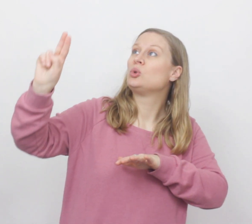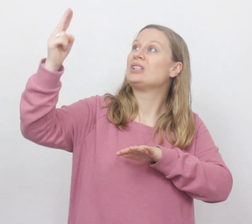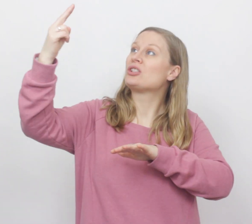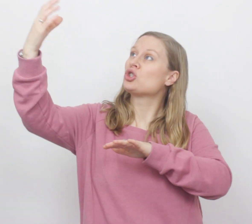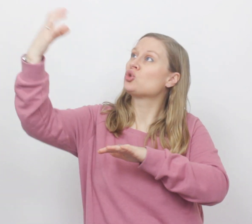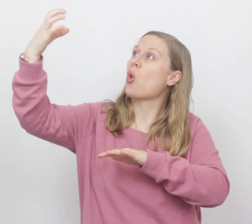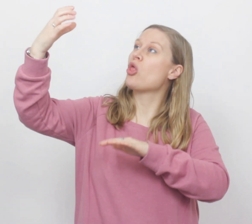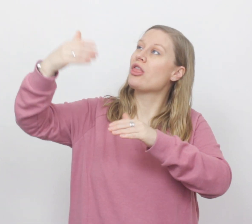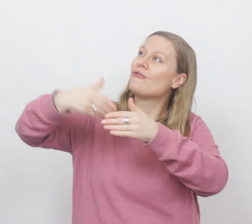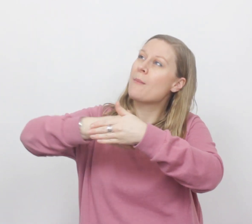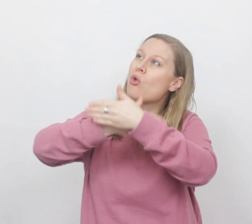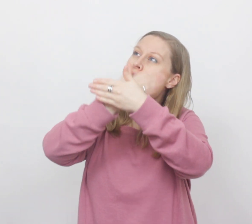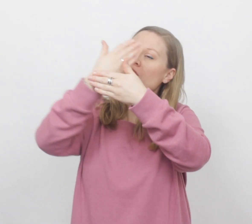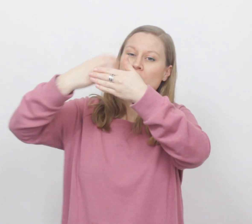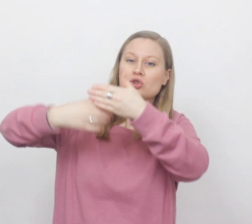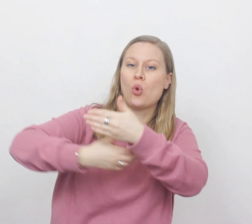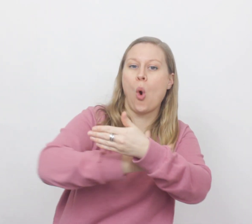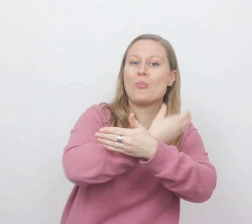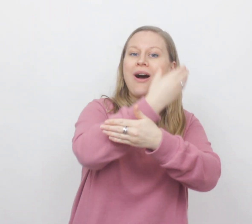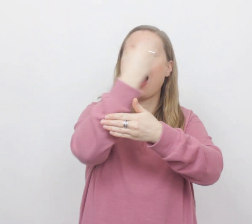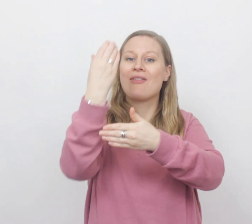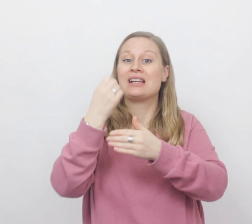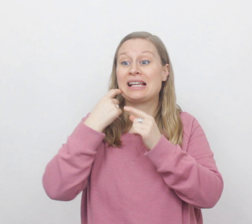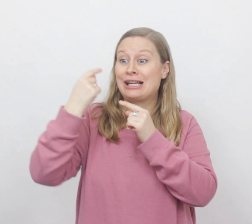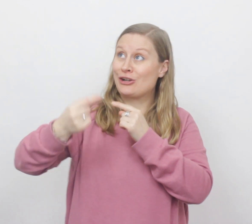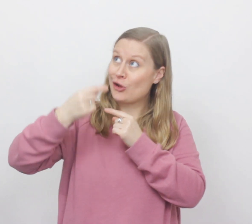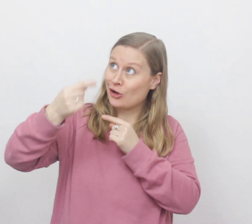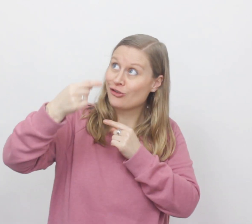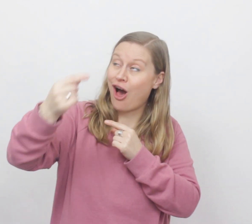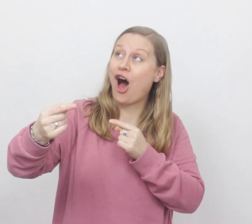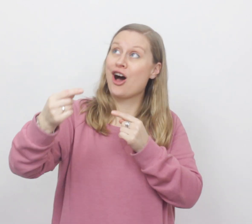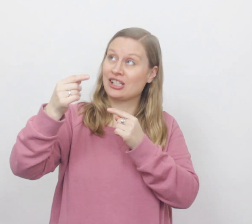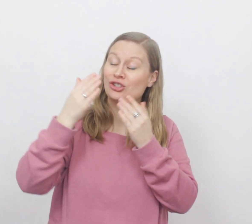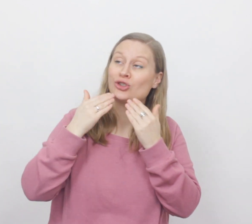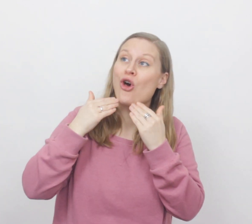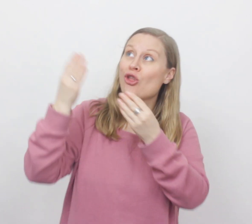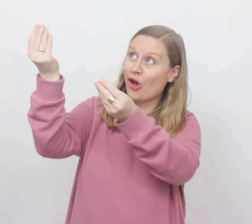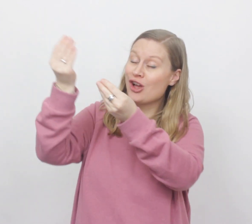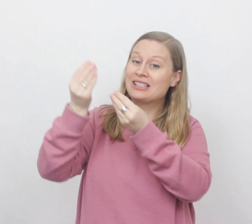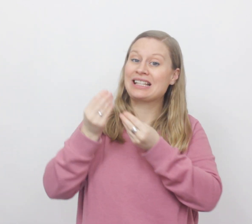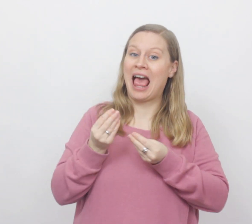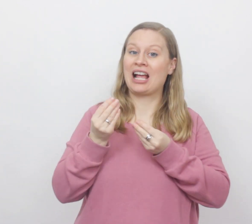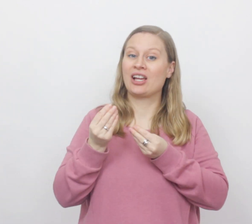U liet de zon vanochtend opgaan; iedere dag is een geschenk.